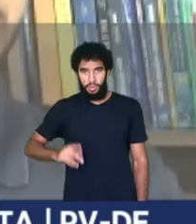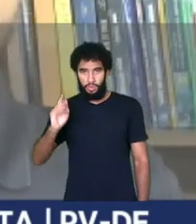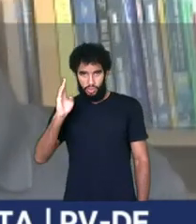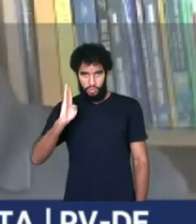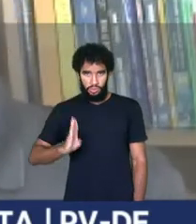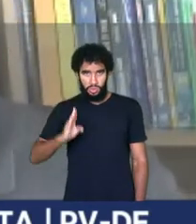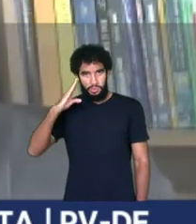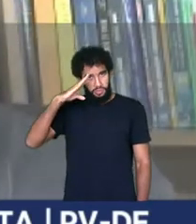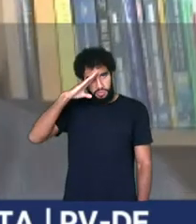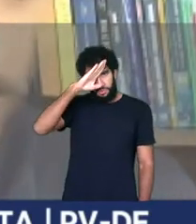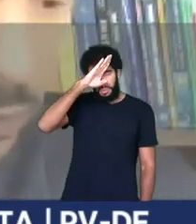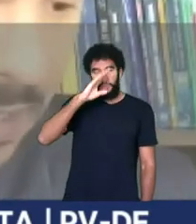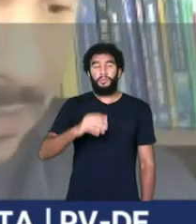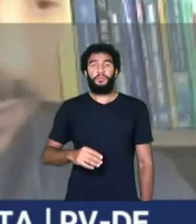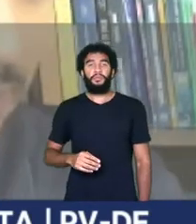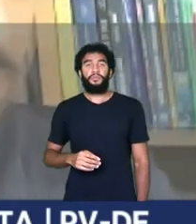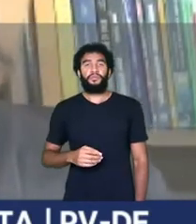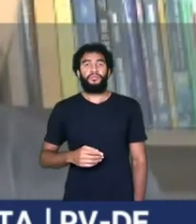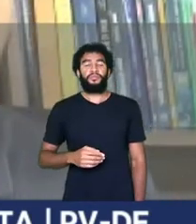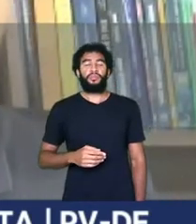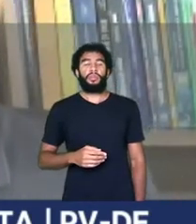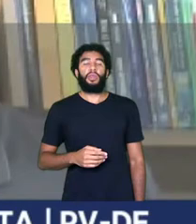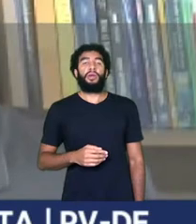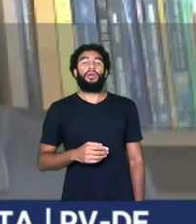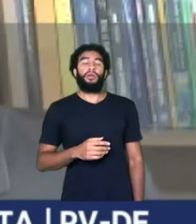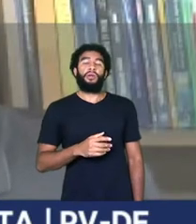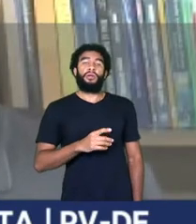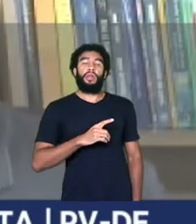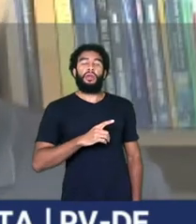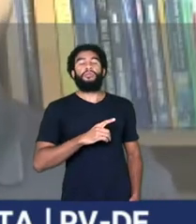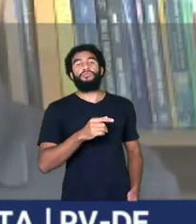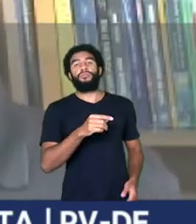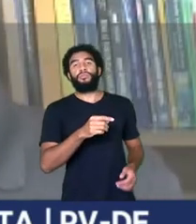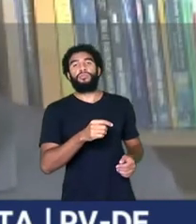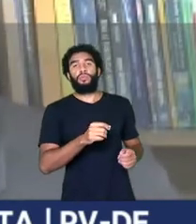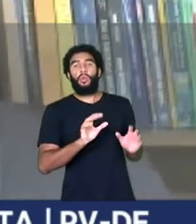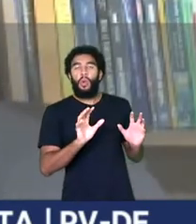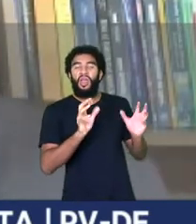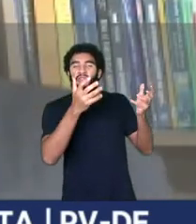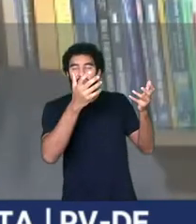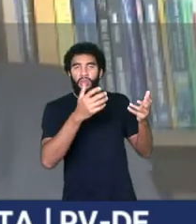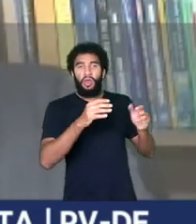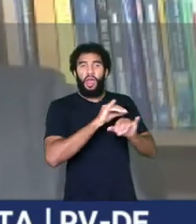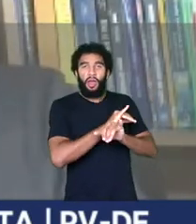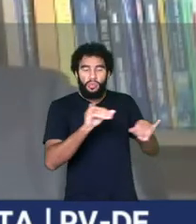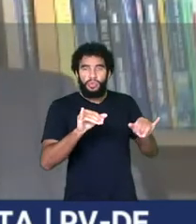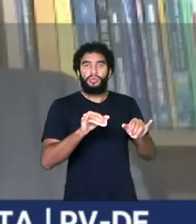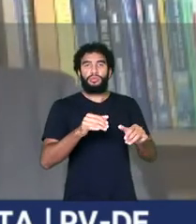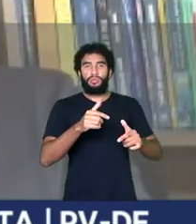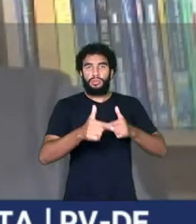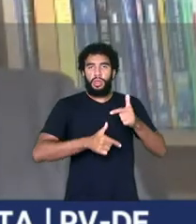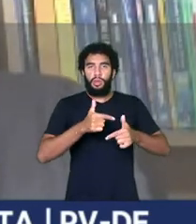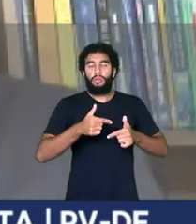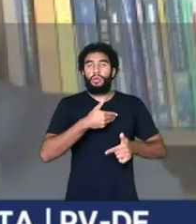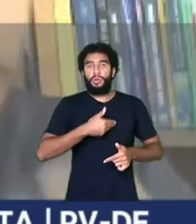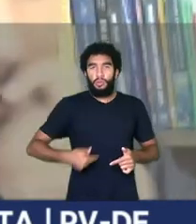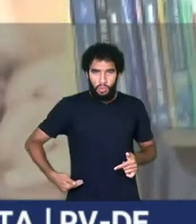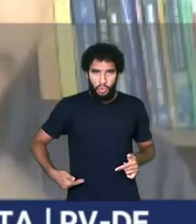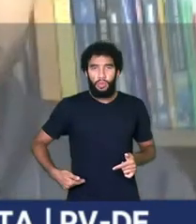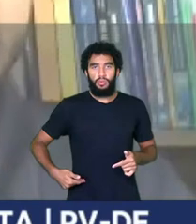PRESIDENTE DA REPÚBLICA EM EVENTO LIGADO AOS PROFISSIONAIS DE SEGURANÇA PÚBLICA DECLAROU QUE OS SERVIDORES PÚBLICOS FEDERAIS QUE NÃO FAZEM PARTE DA